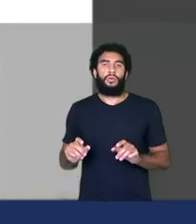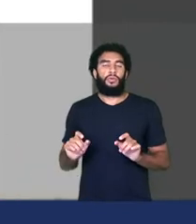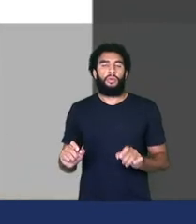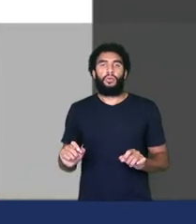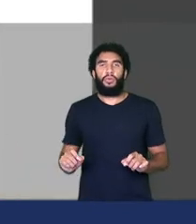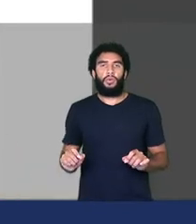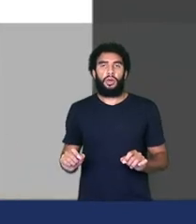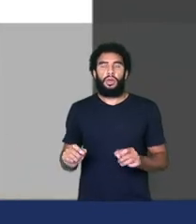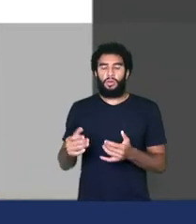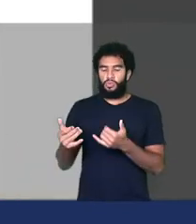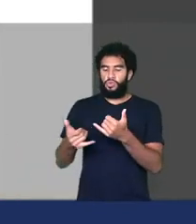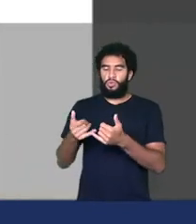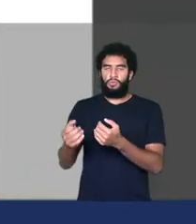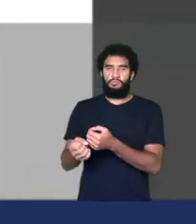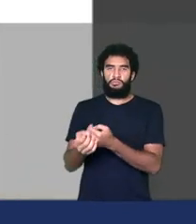REMOTAS OU HÍBRIDAS, NÉ ,